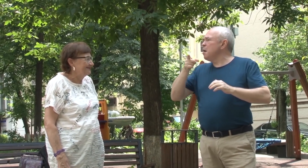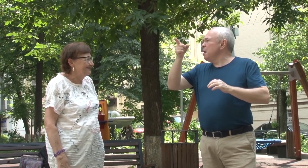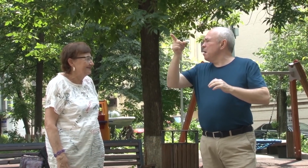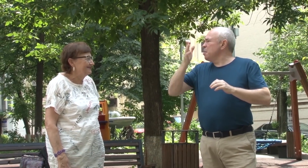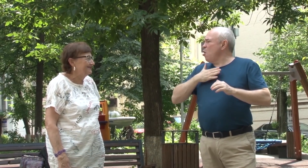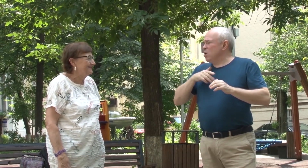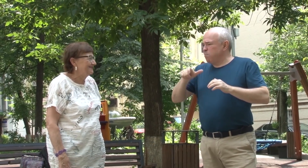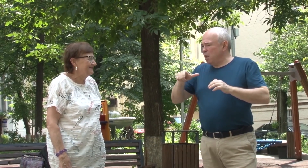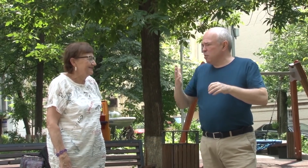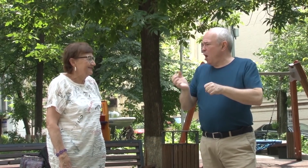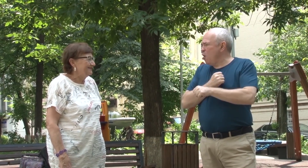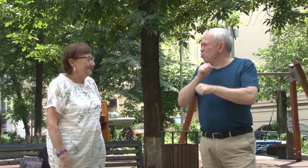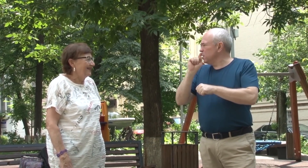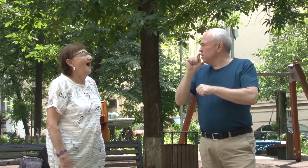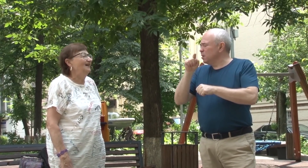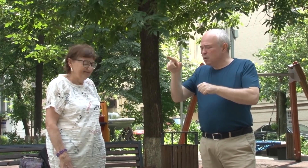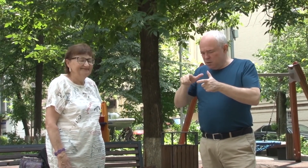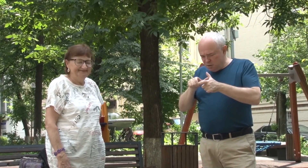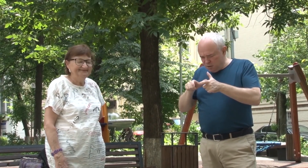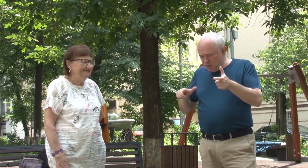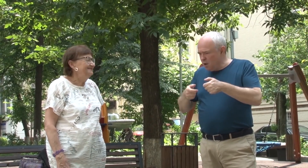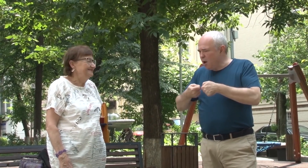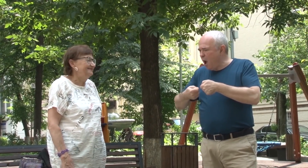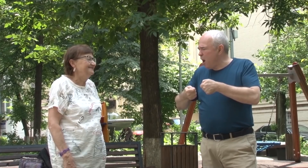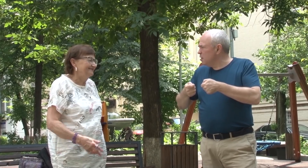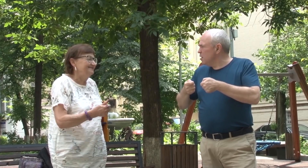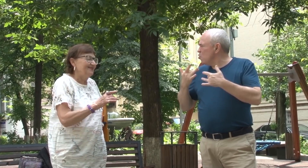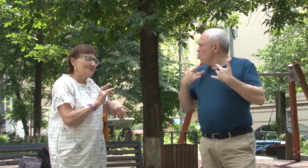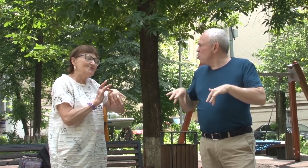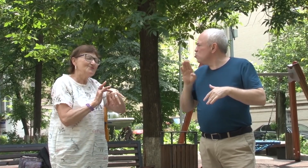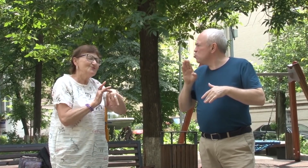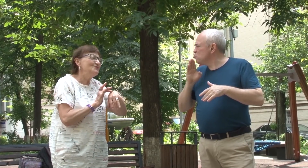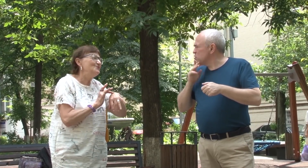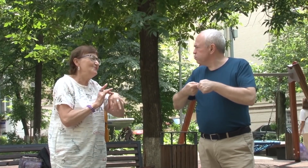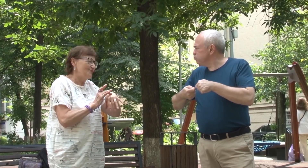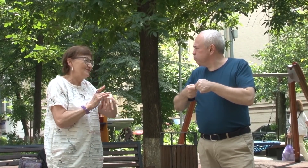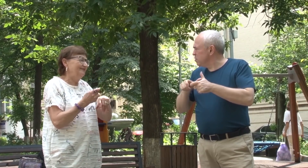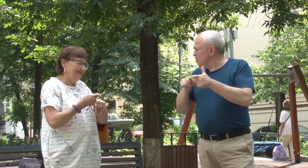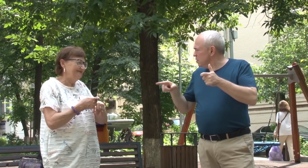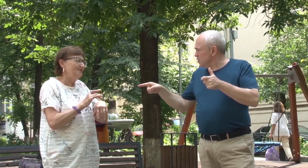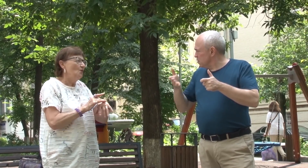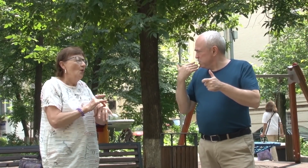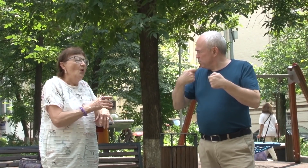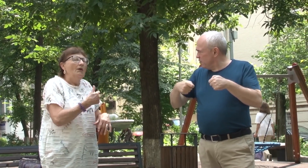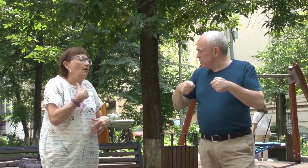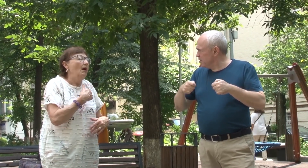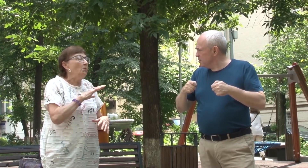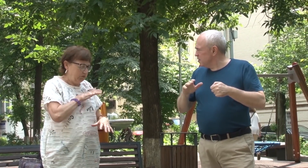ребята нашли припрятанные кем-то карты с голыми женщинами… Это тоже продавали?